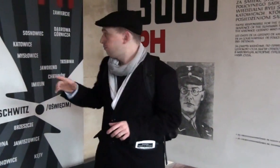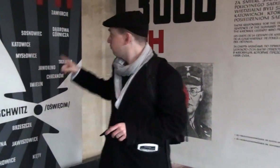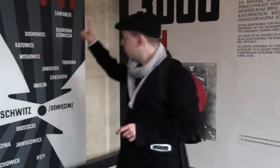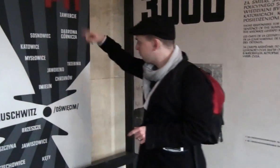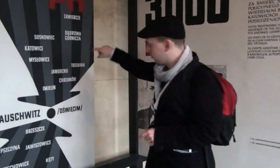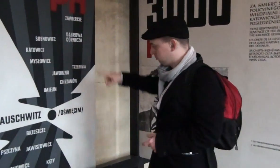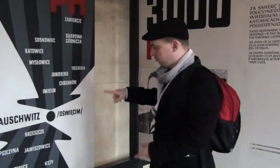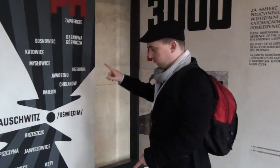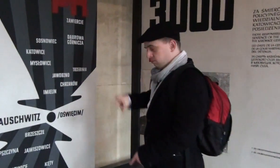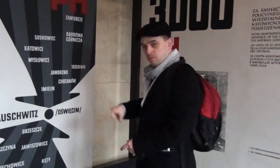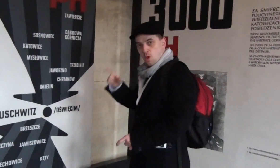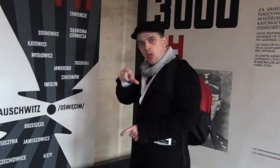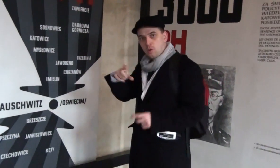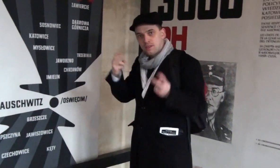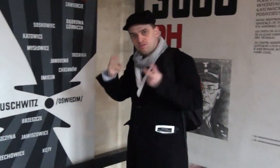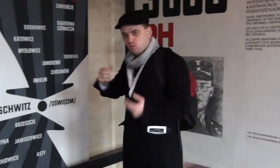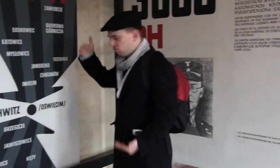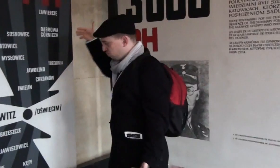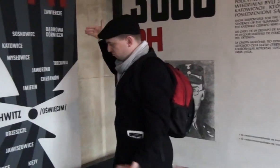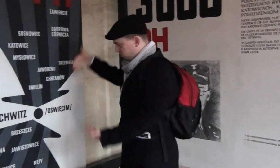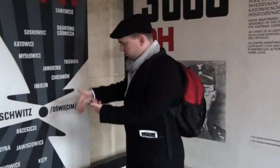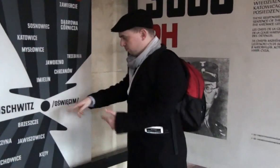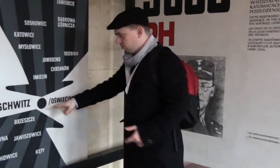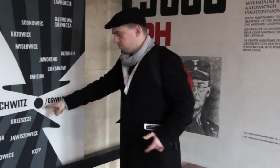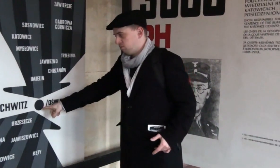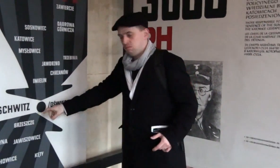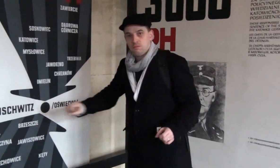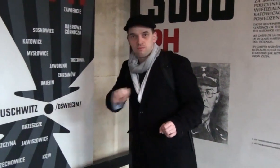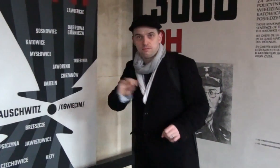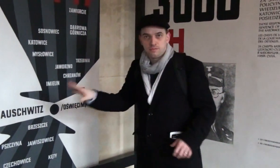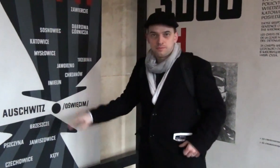Die beiden Männern haben es organisiert, dort wo die Leuten wohnten, nach KL Ausschwitz zu deponieren.